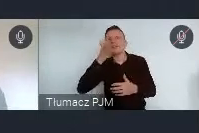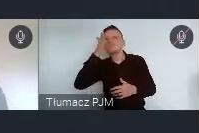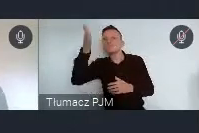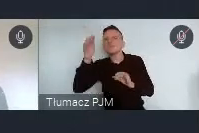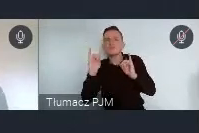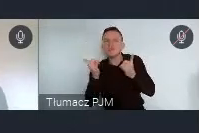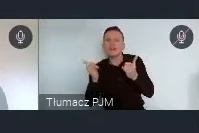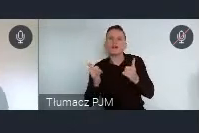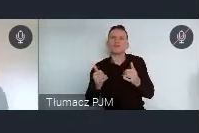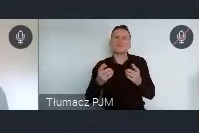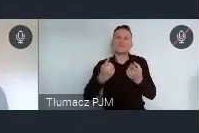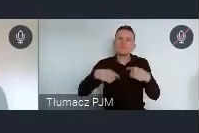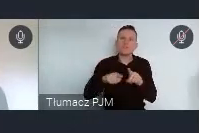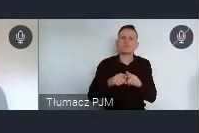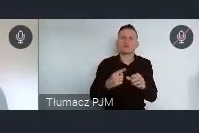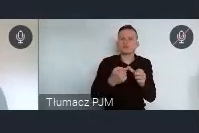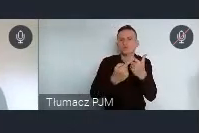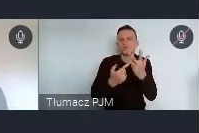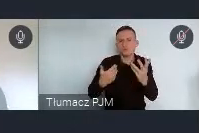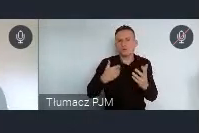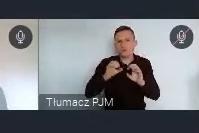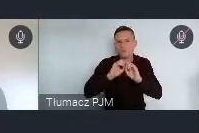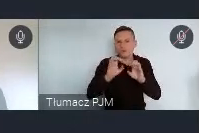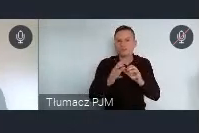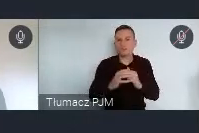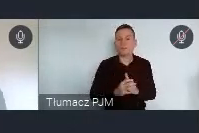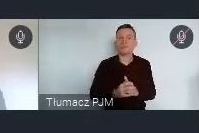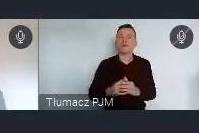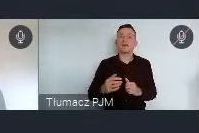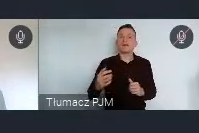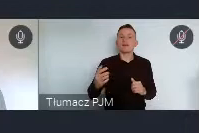Ja chciałabym zwrócić na to uwagę, to, co też już wybrzmiało wcześniej,